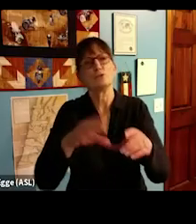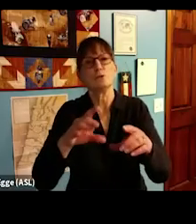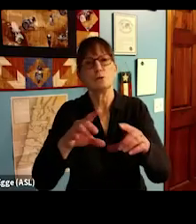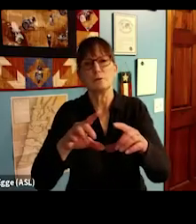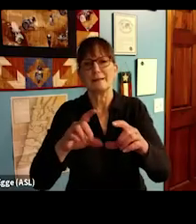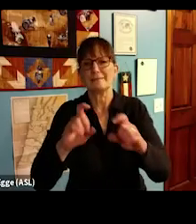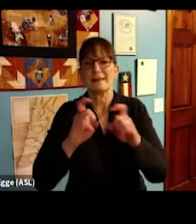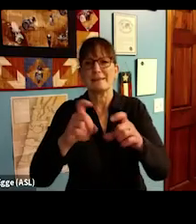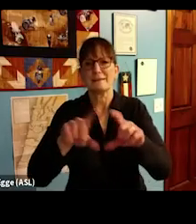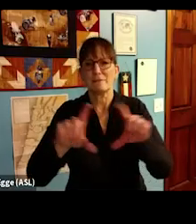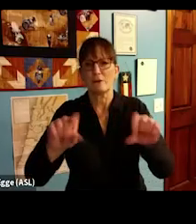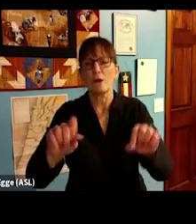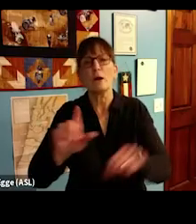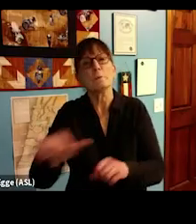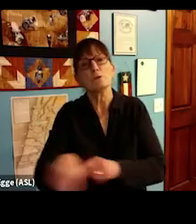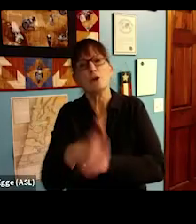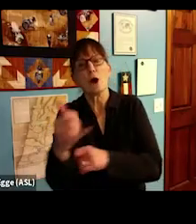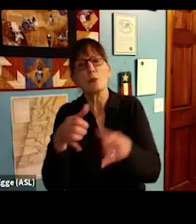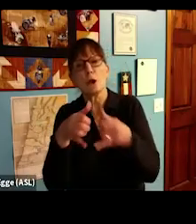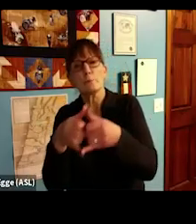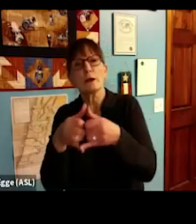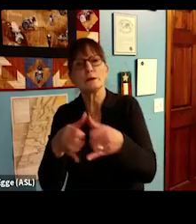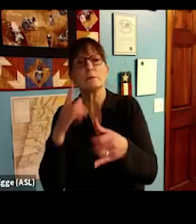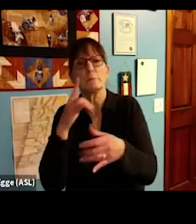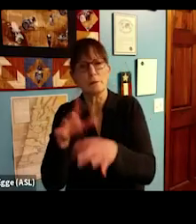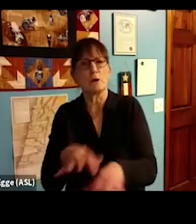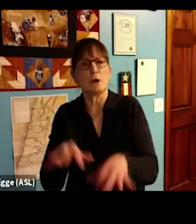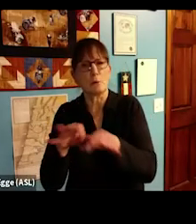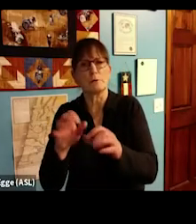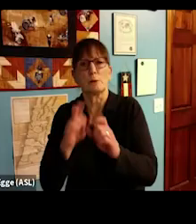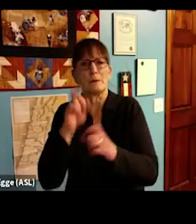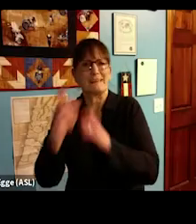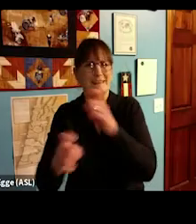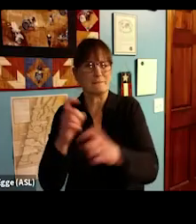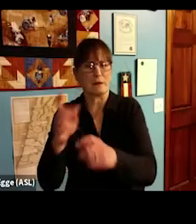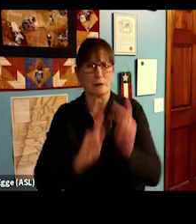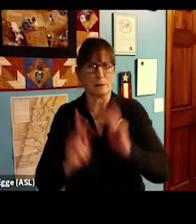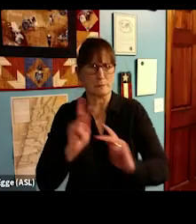Se envía por fax a una unidad de procesamiento centralizada. Esto no va a su oficina local de campo.